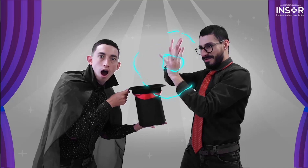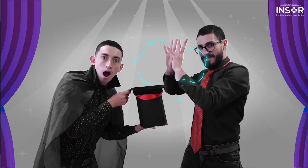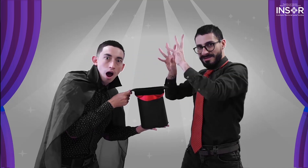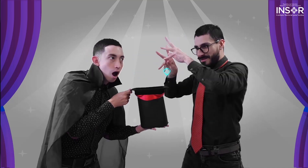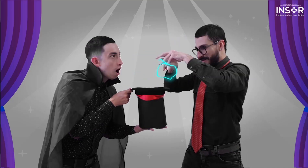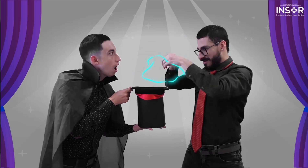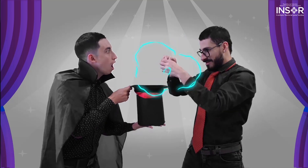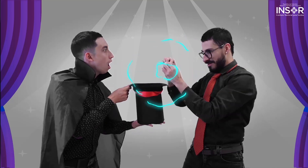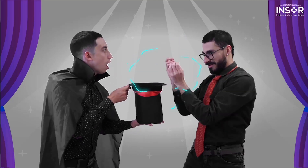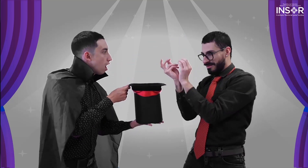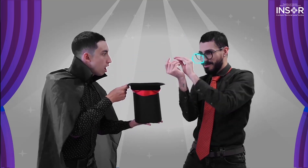¡Guau!